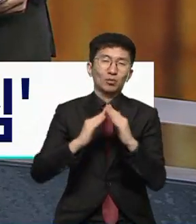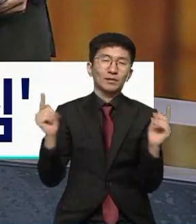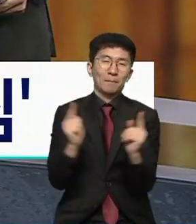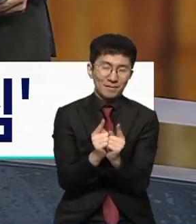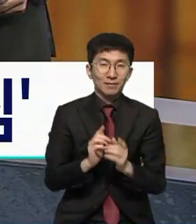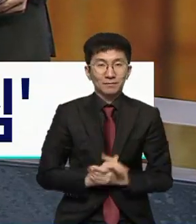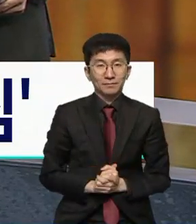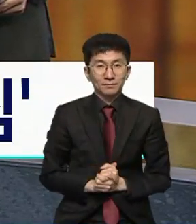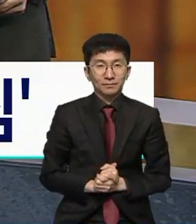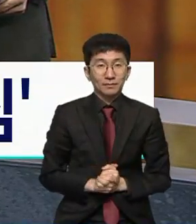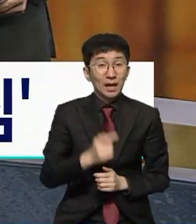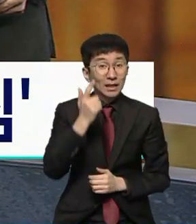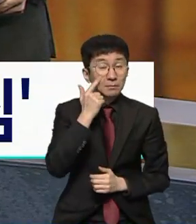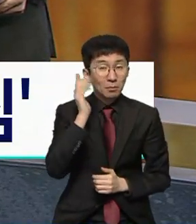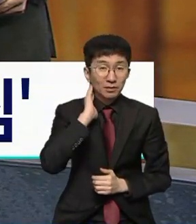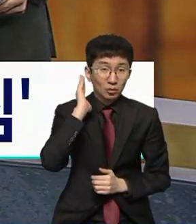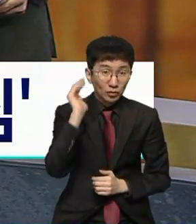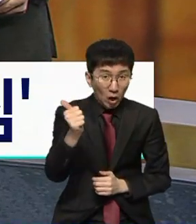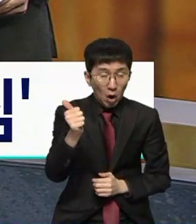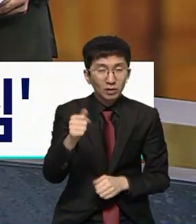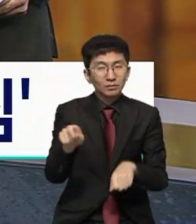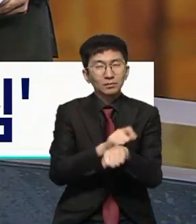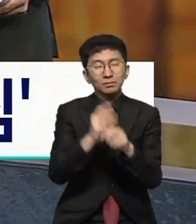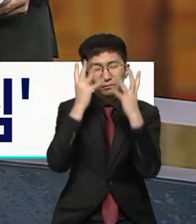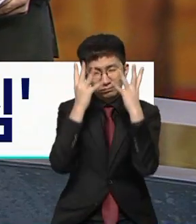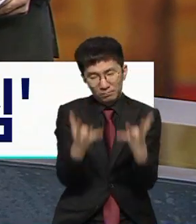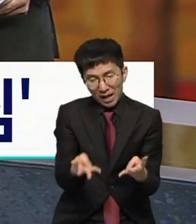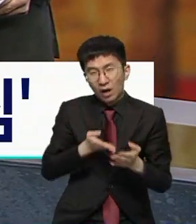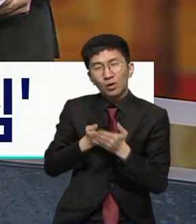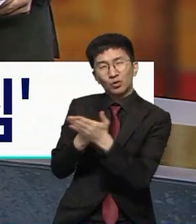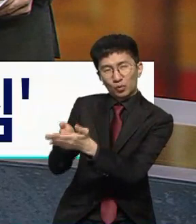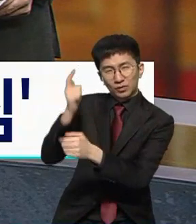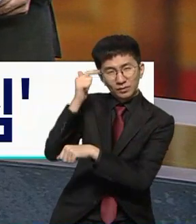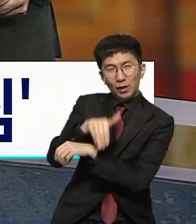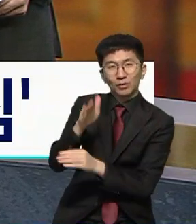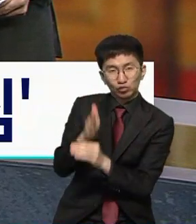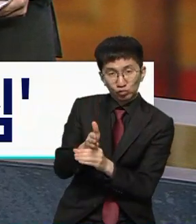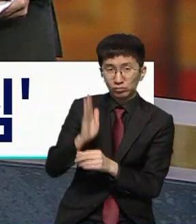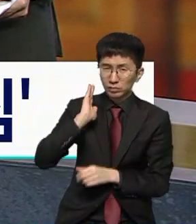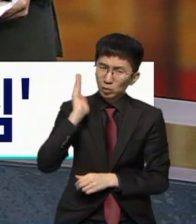당선인은 이명박 전 대통령의 특별 사면을 요청할 계획인데 대통령이 그걸